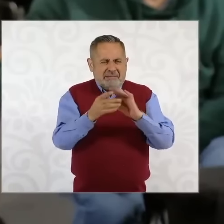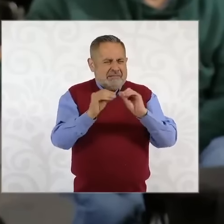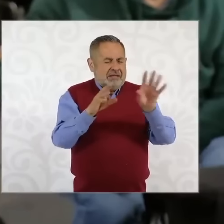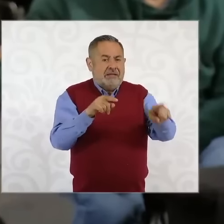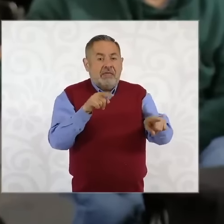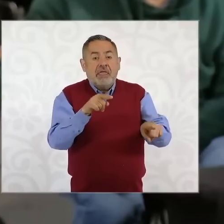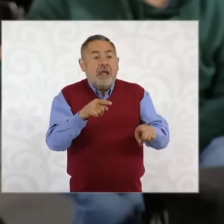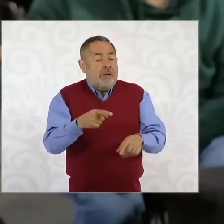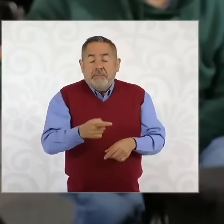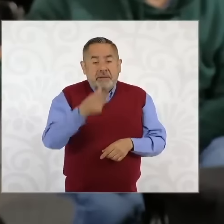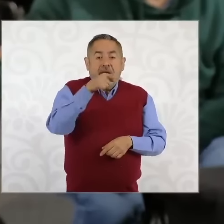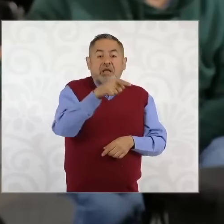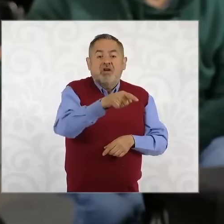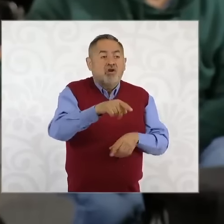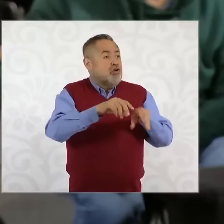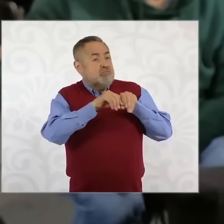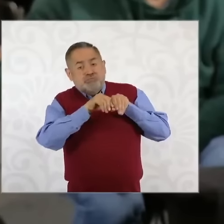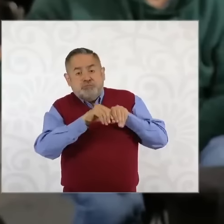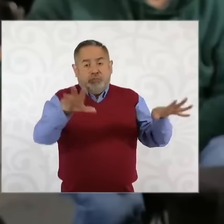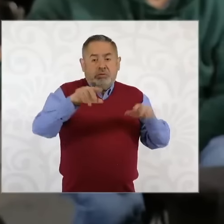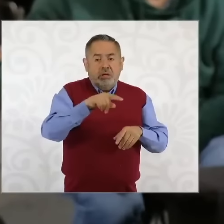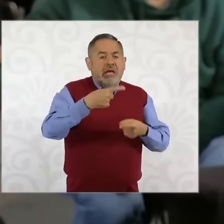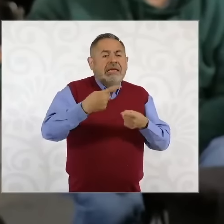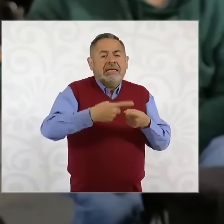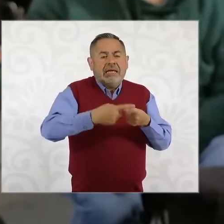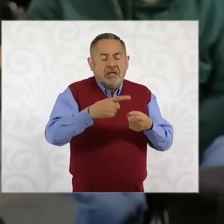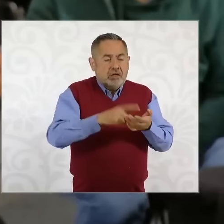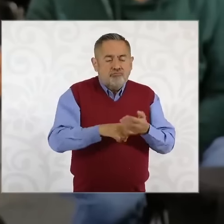sociales, pero el primero que lo oficializa en un medio de comunicación asegurando que él había